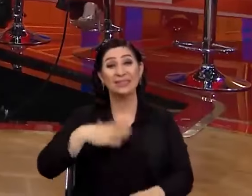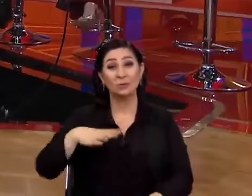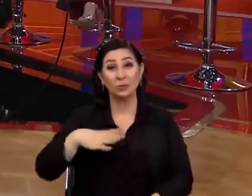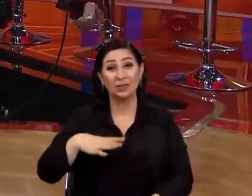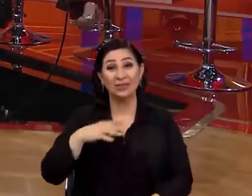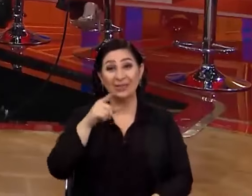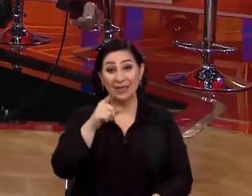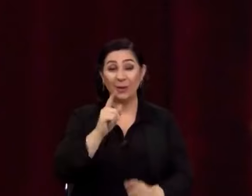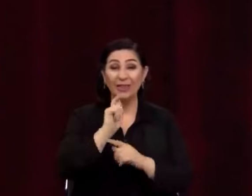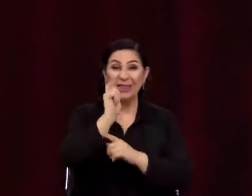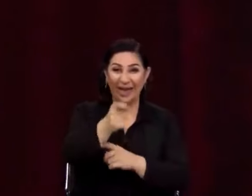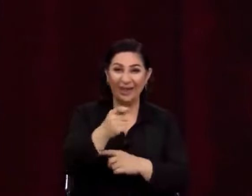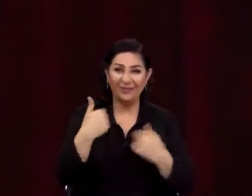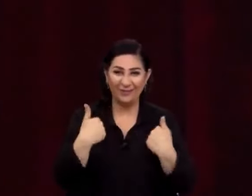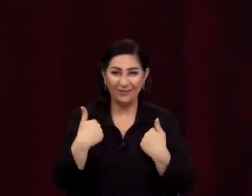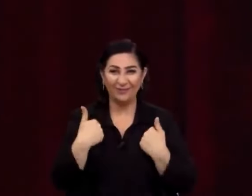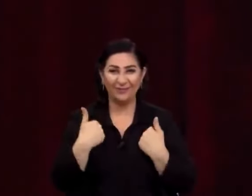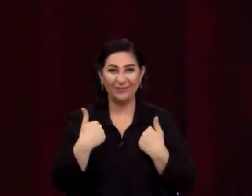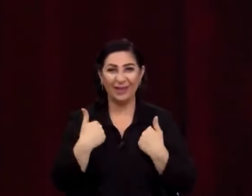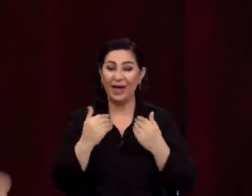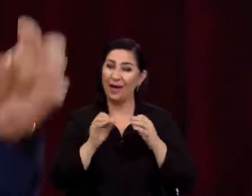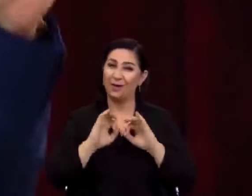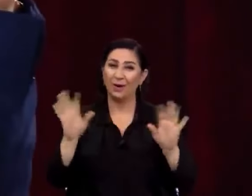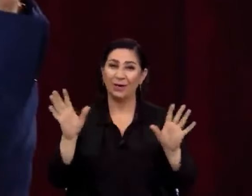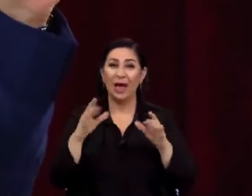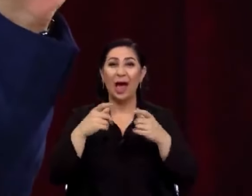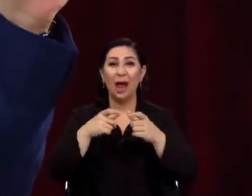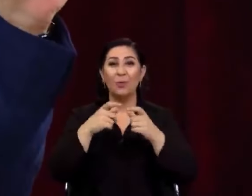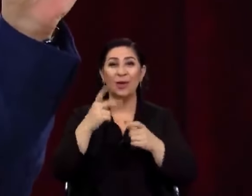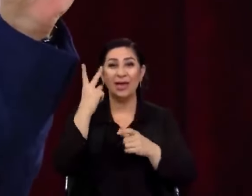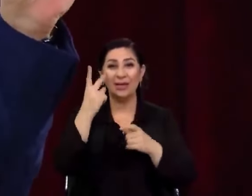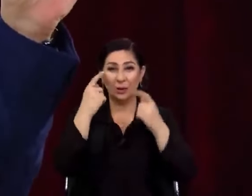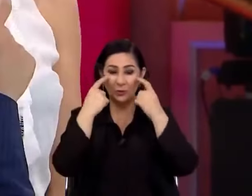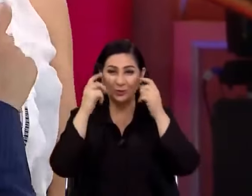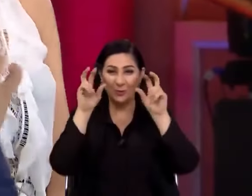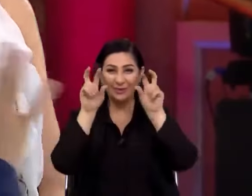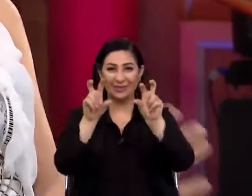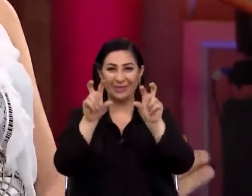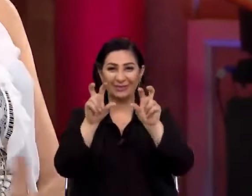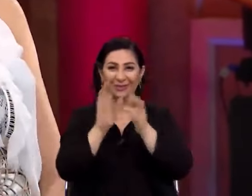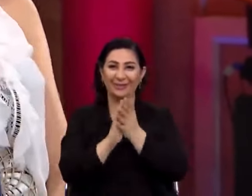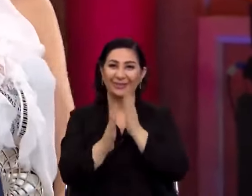sana bu teklifte bulunabilirim har kul adesi albüme iki tane gözünü